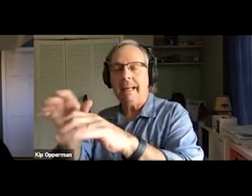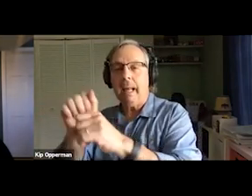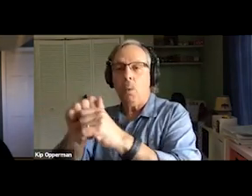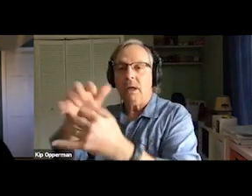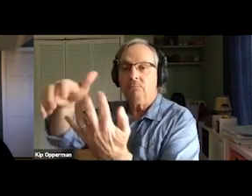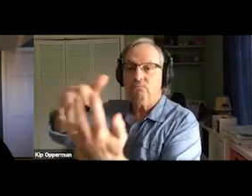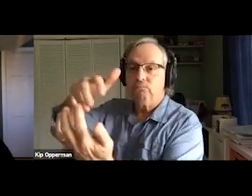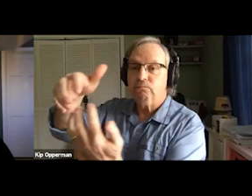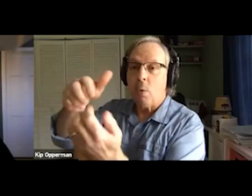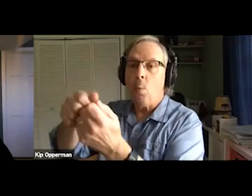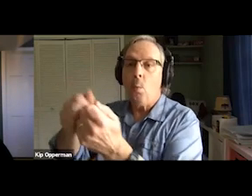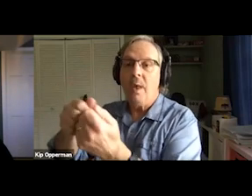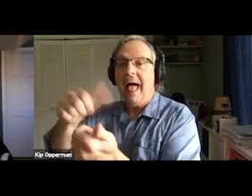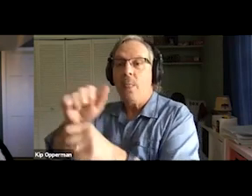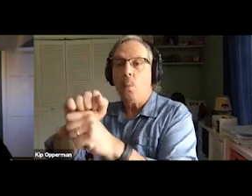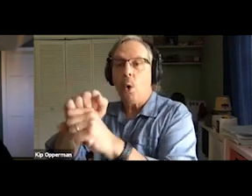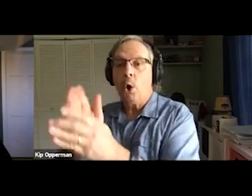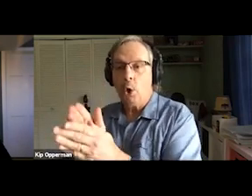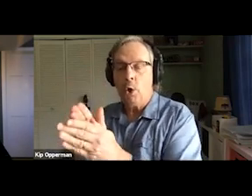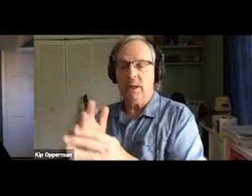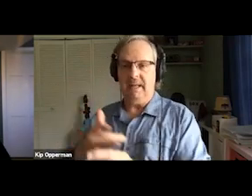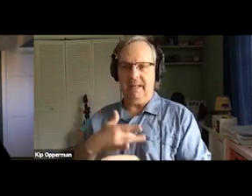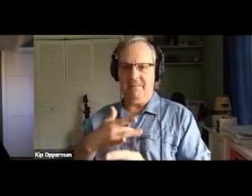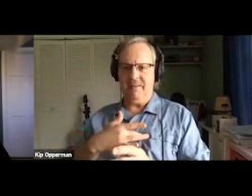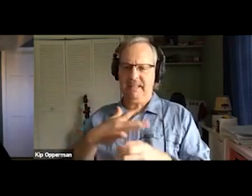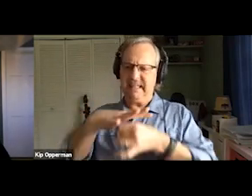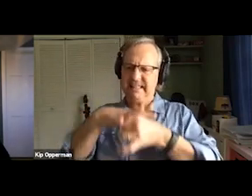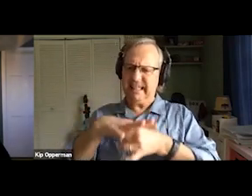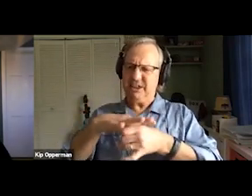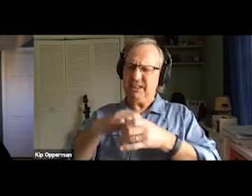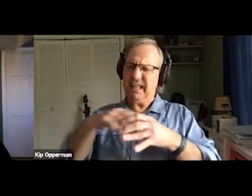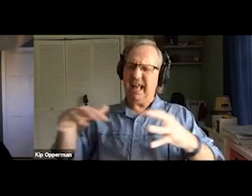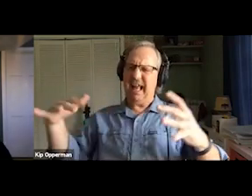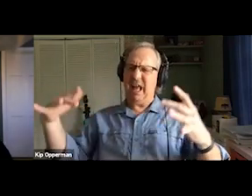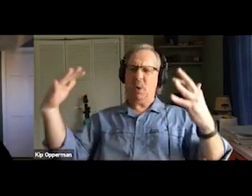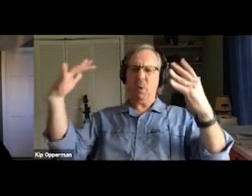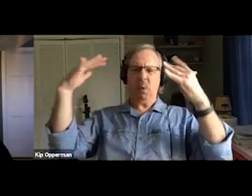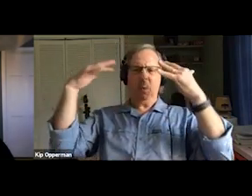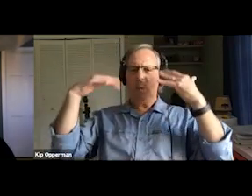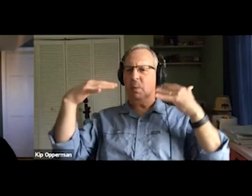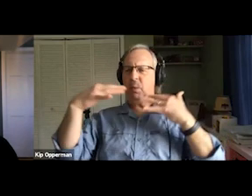y realmente siento esa tensión en el aire. Y vimos esto especialmente al comienzo de una pandemia,